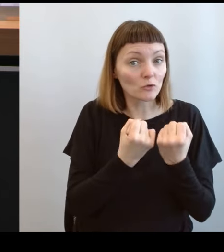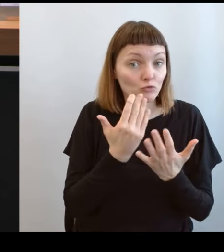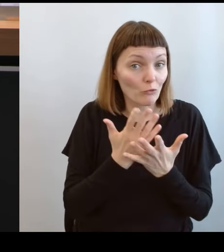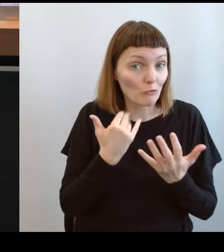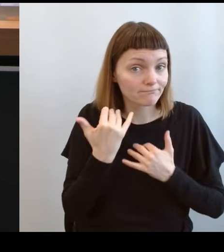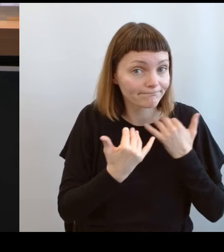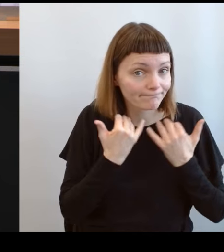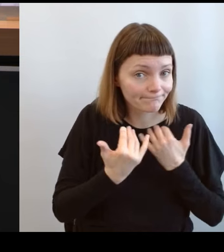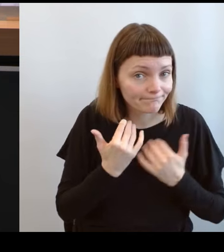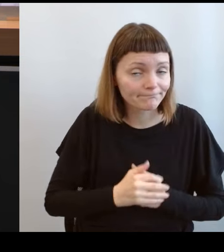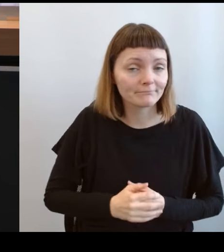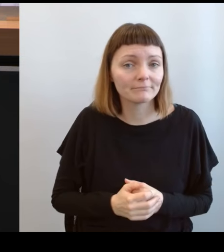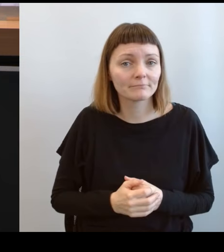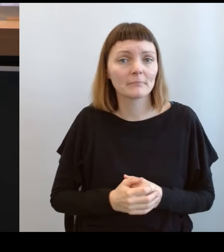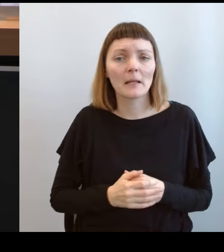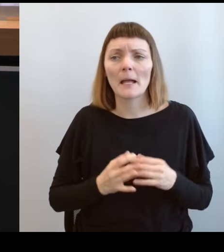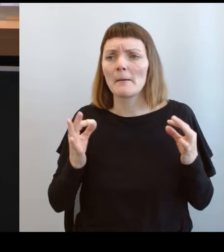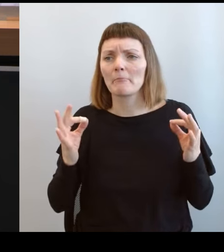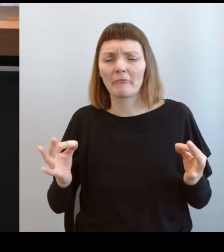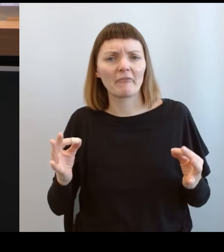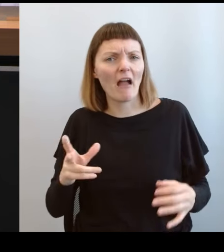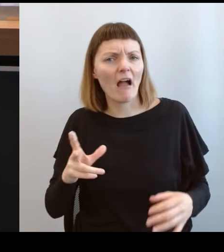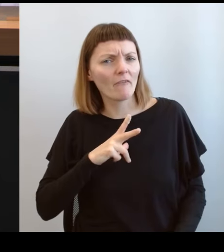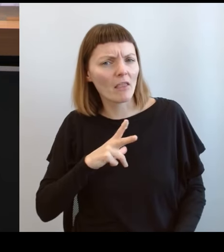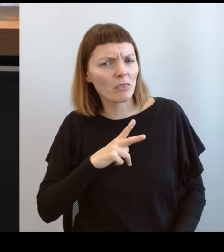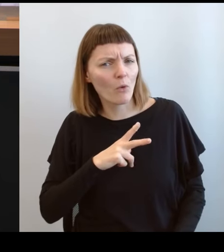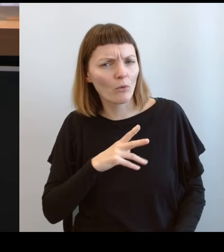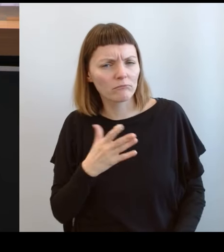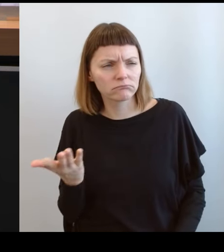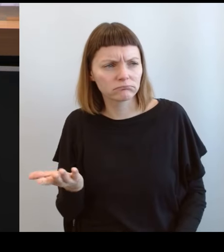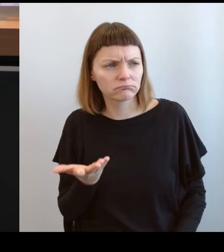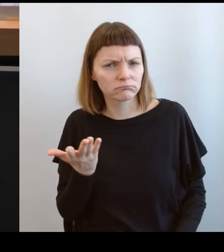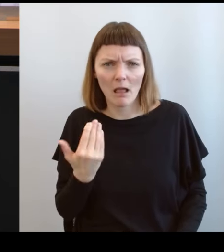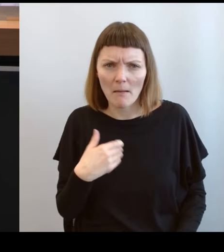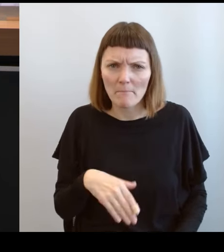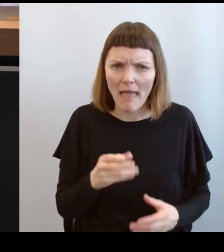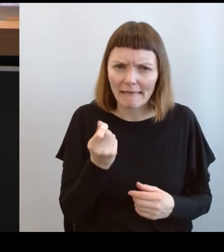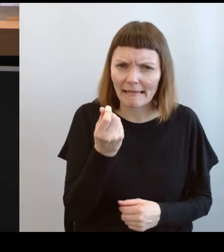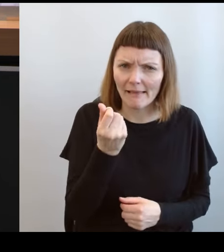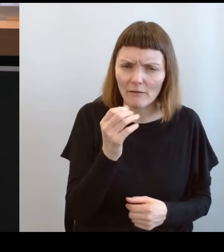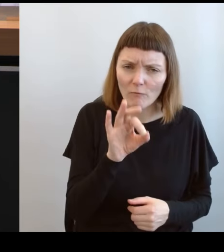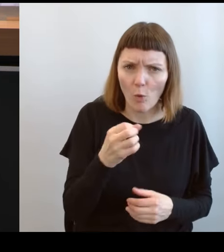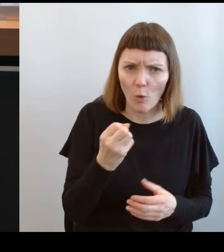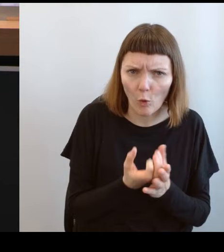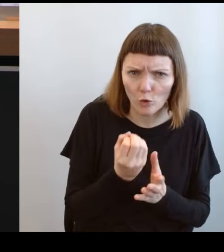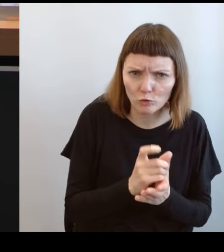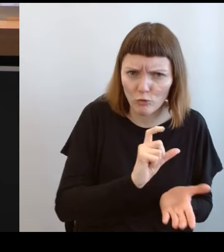jetzt hier mehr Geld für Kultur zur Verfügung gestellt werden, so sehr ich auch ein Freund davon bin, Kultur in dieser Stadt